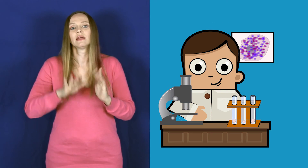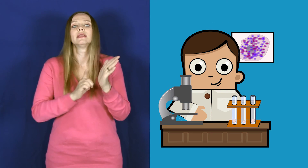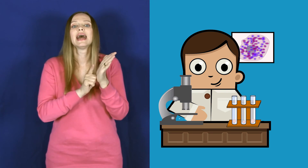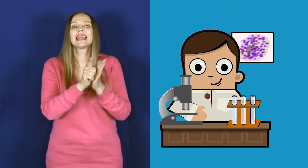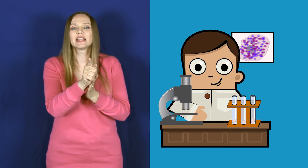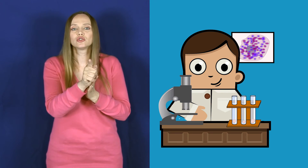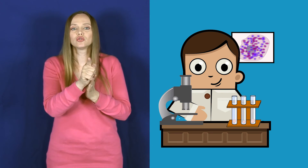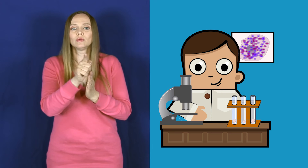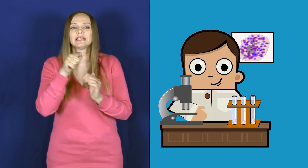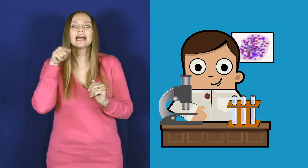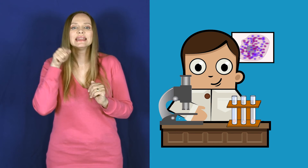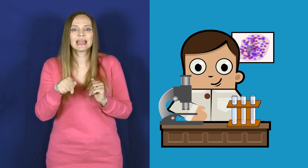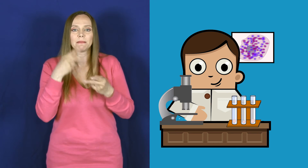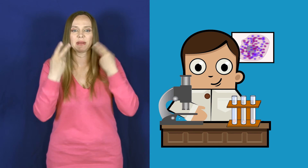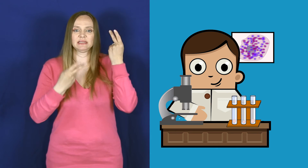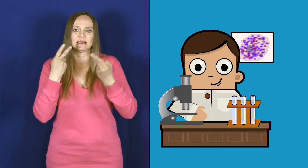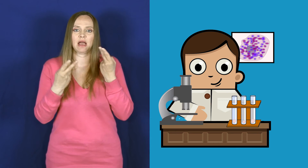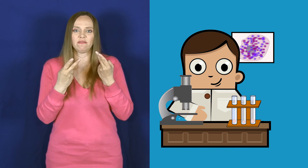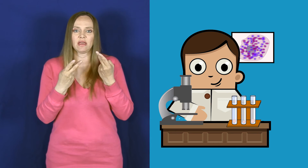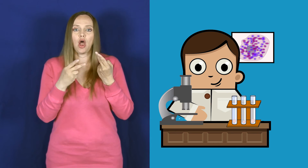Odvzem tkiva ne pomeni, da imate raka.